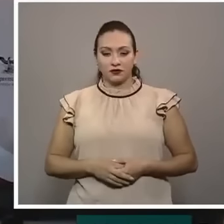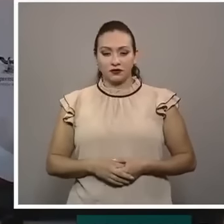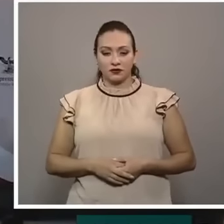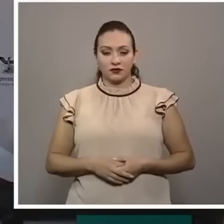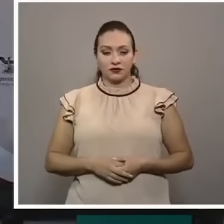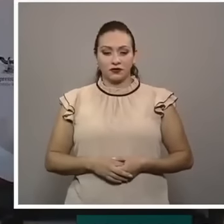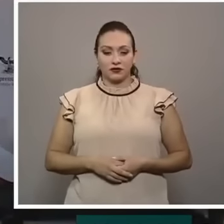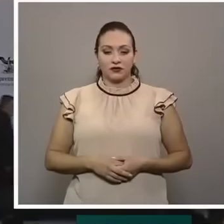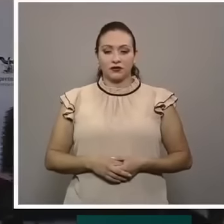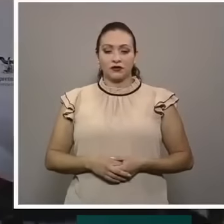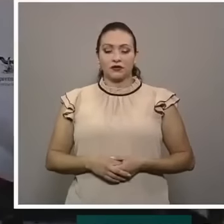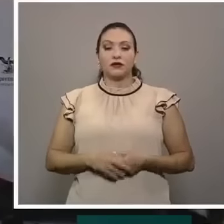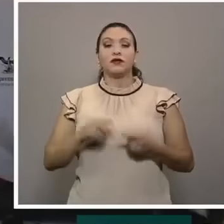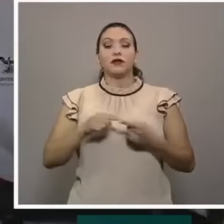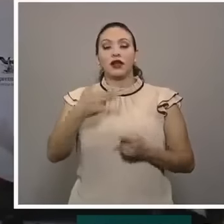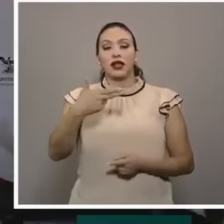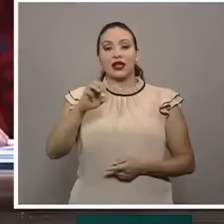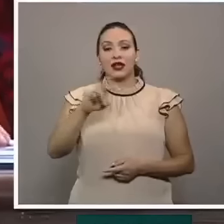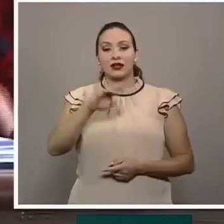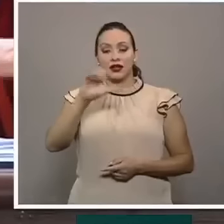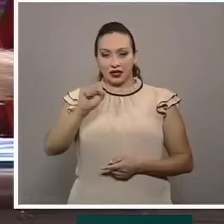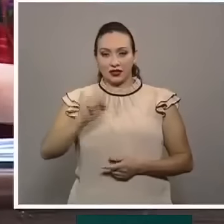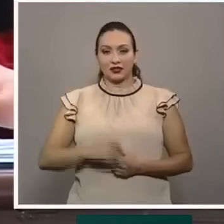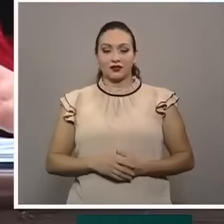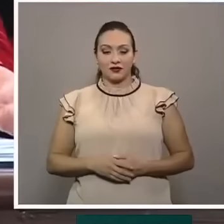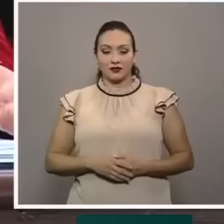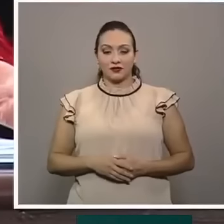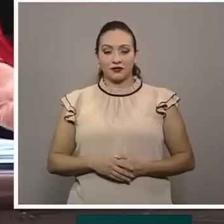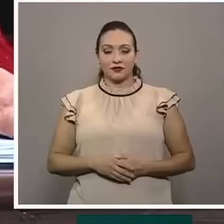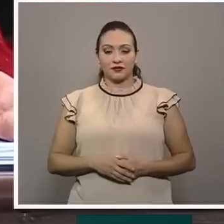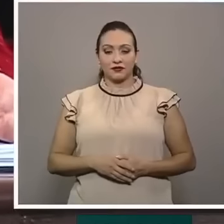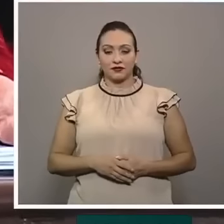ministra Herrería Azguerra, si nos ayudan con el sonido,